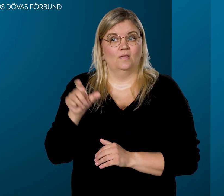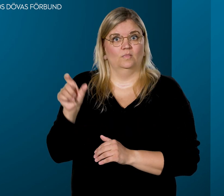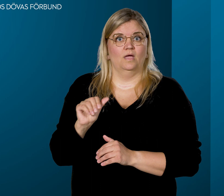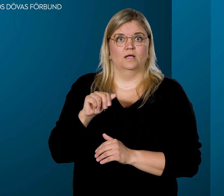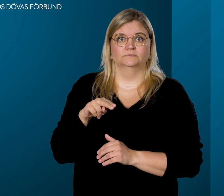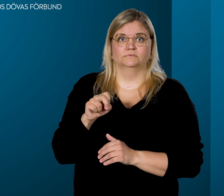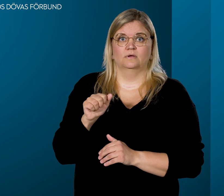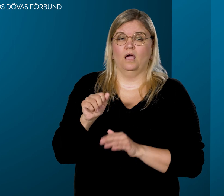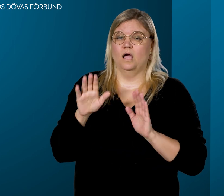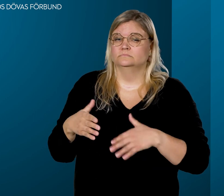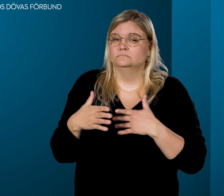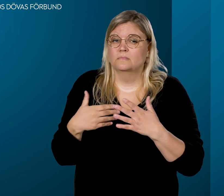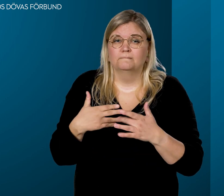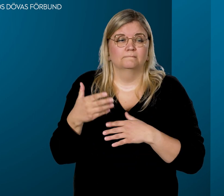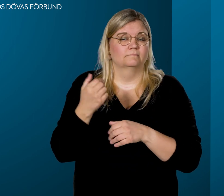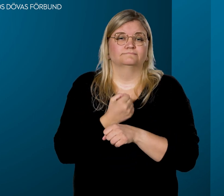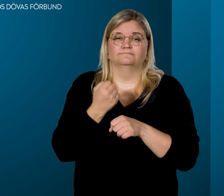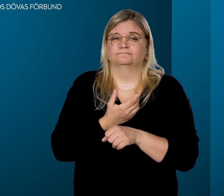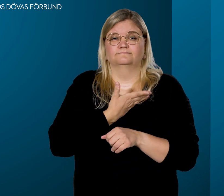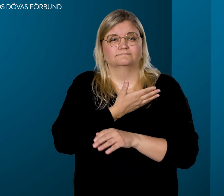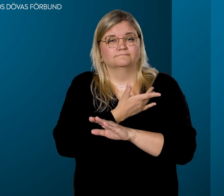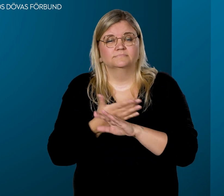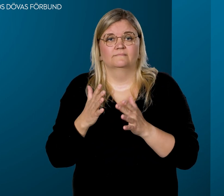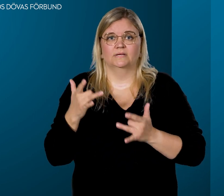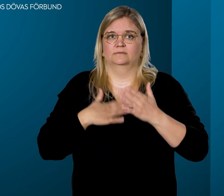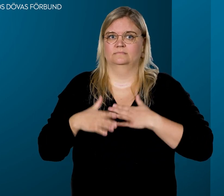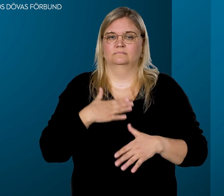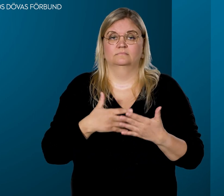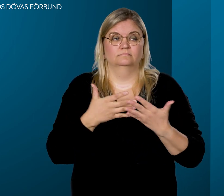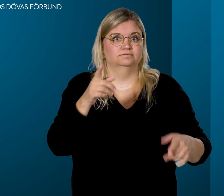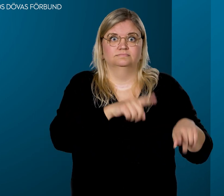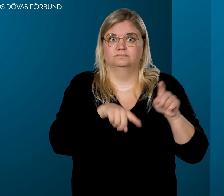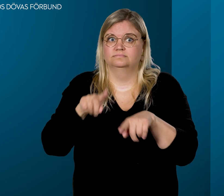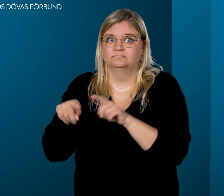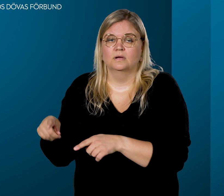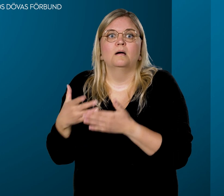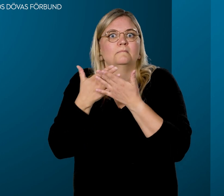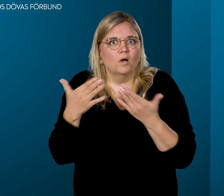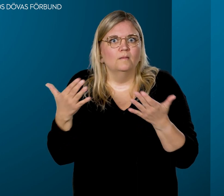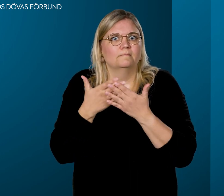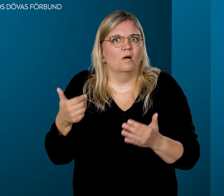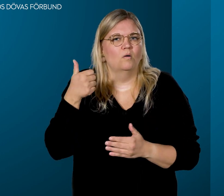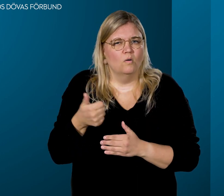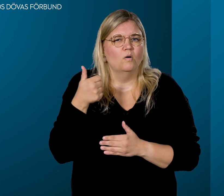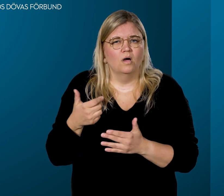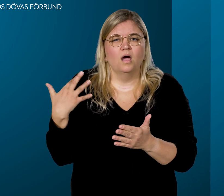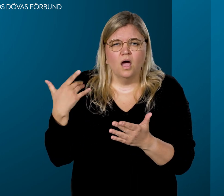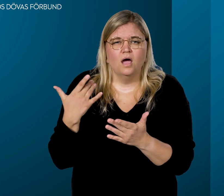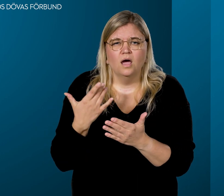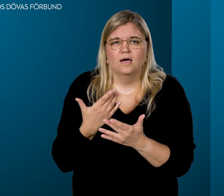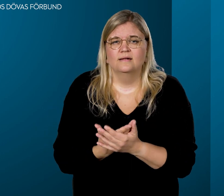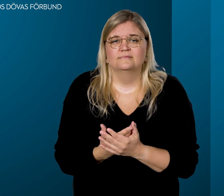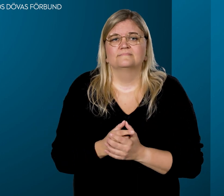Ansa har jobbat mångsidigt inom frivilligverksamheten i flera årtionden.